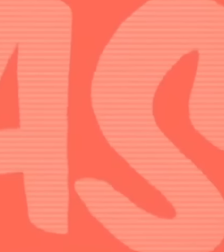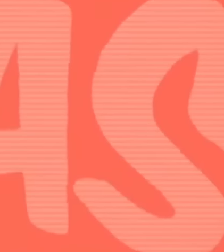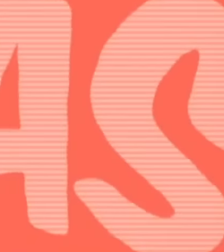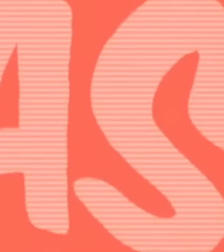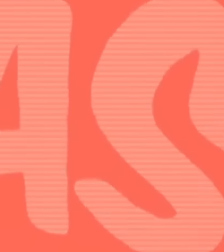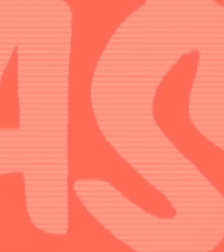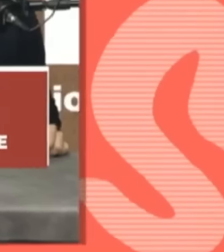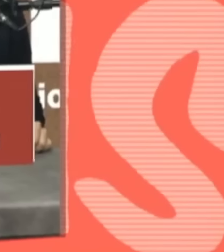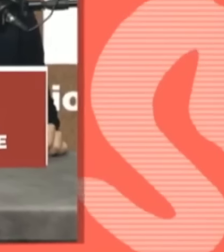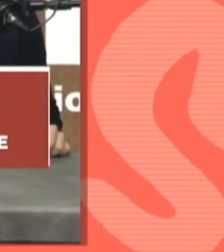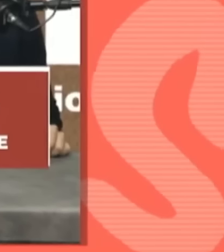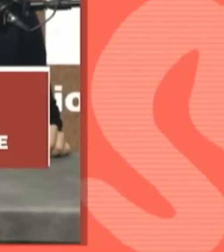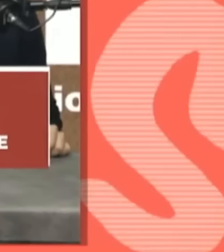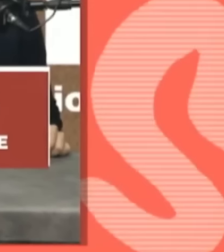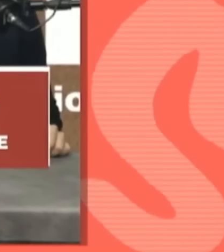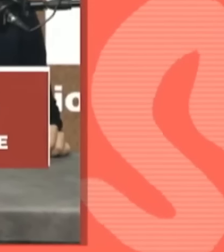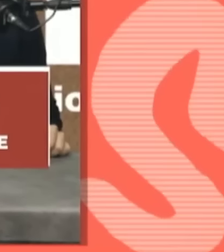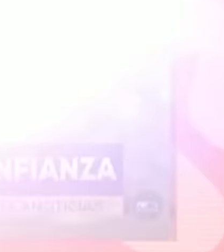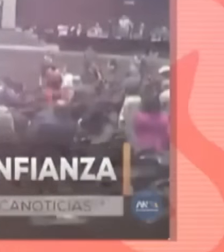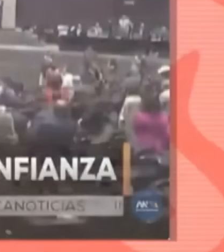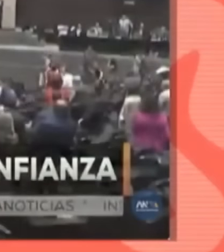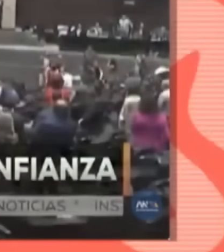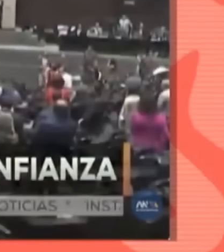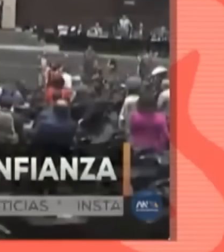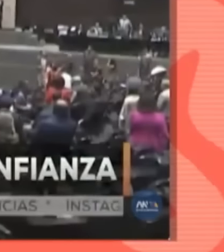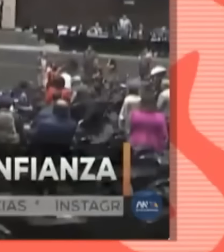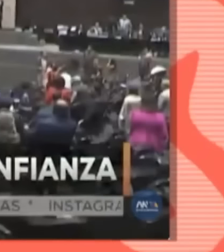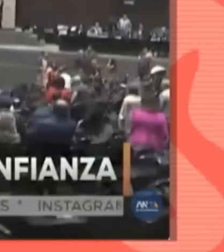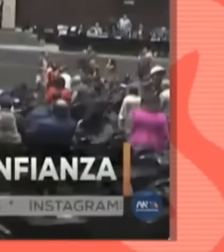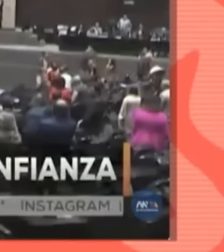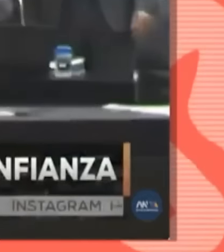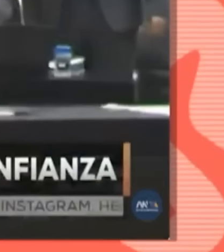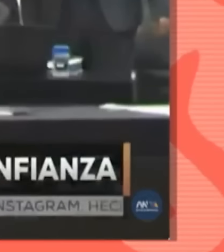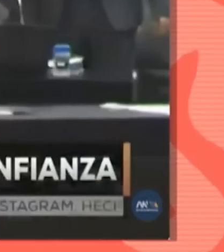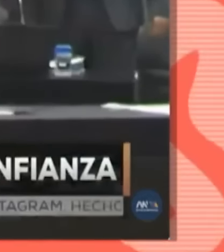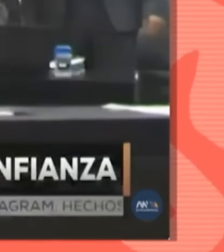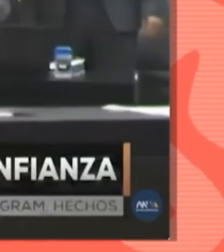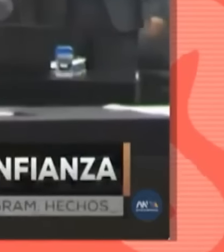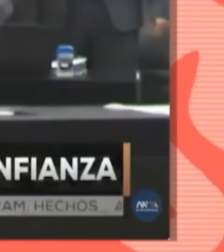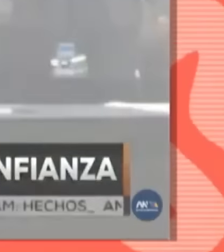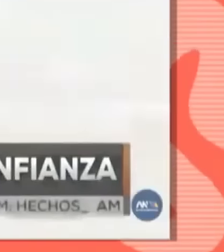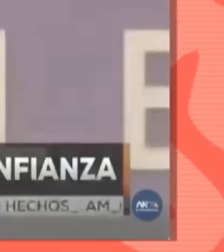busca apoderarse de los órganos electorales. Alertan que se trata de una manzana envenenada